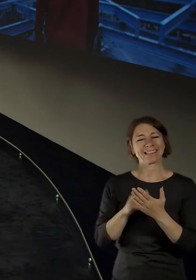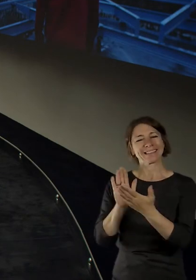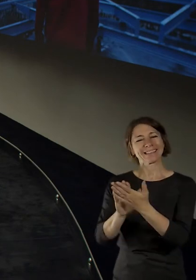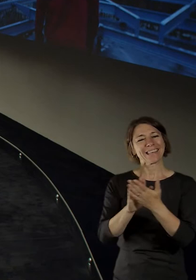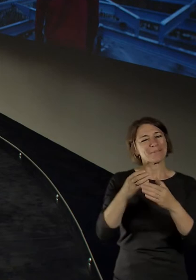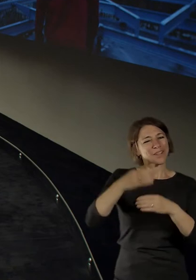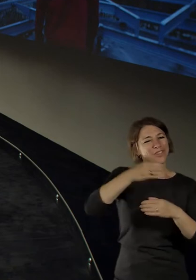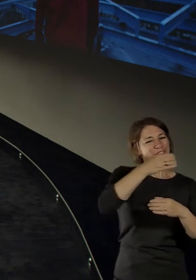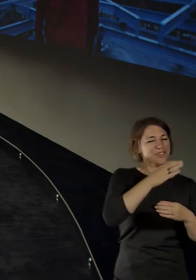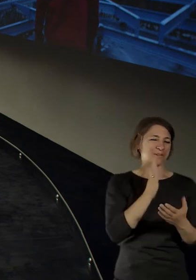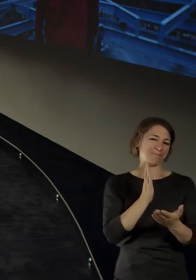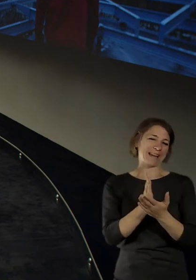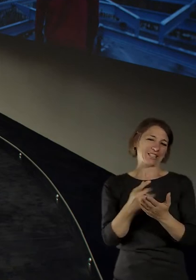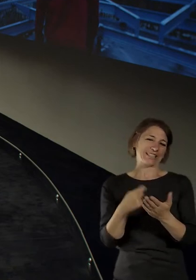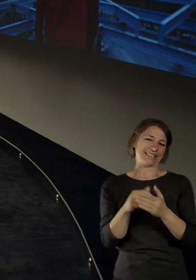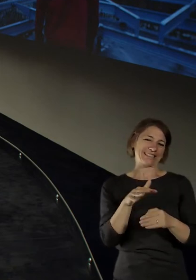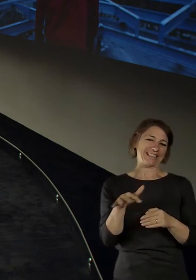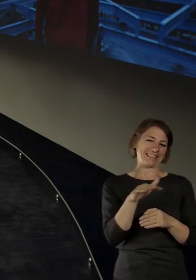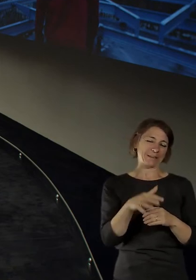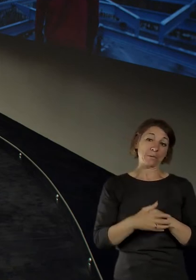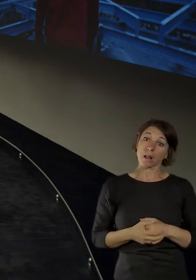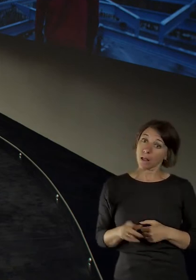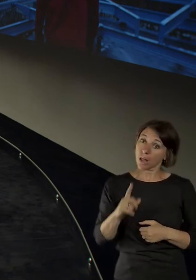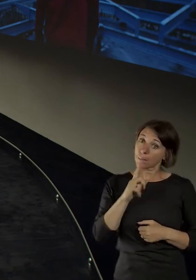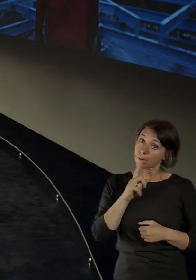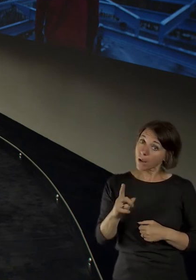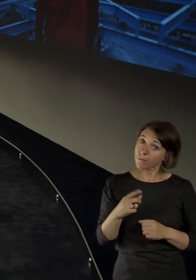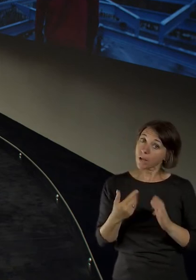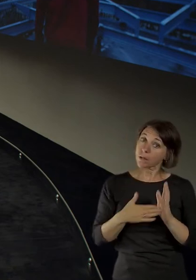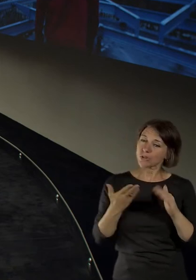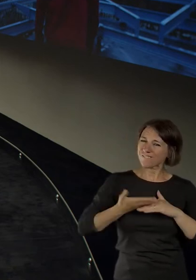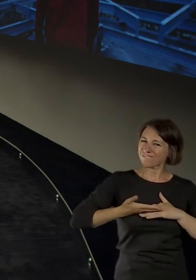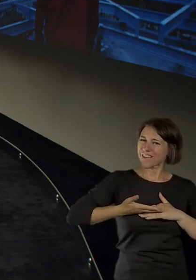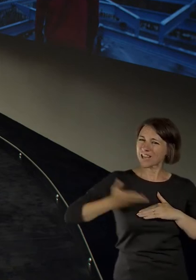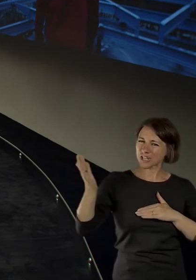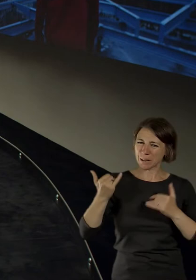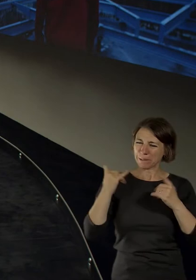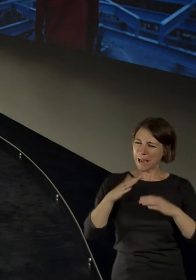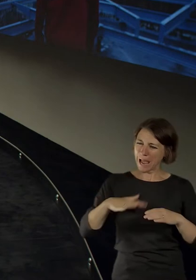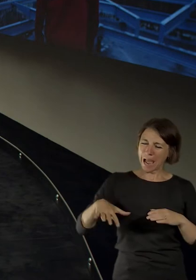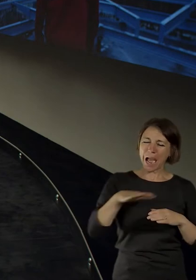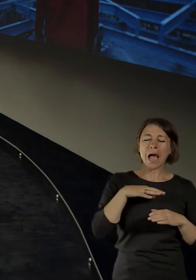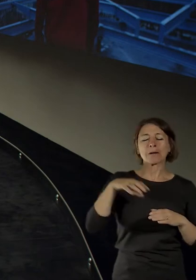na ta, která jsou nějakým způsobem dobře obsloužená, na nějaký veřejných místech, snažili architekti a urbanisté dostat